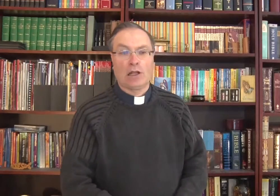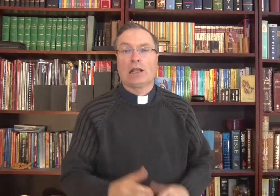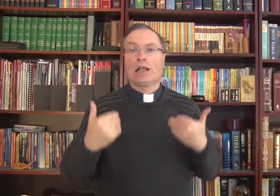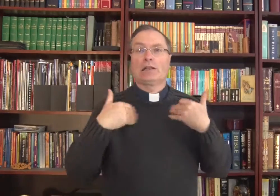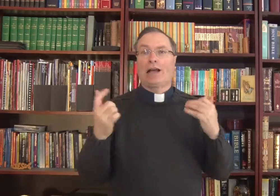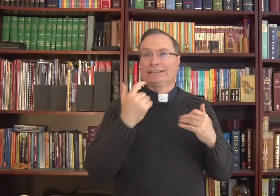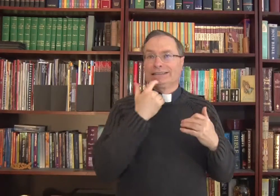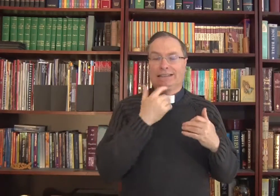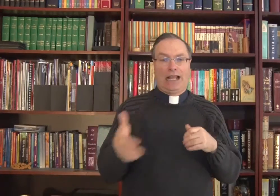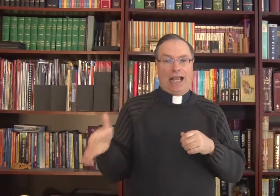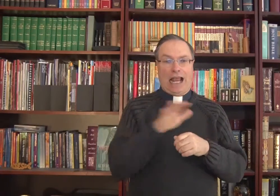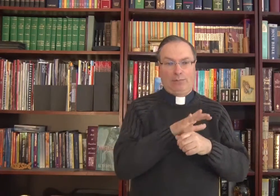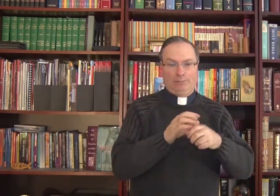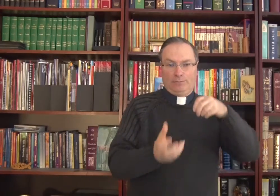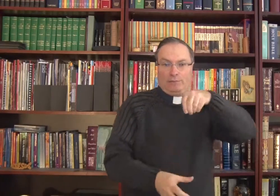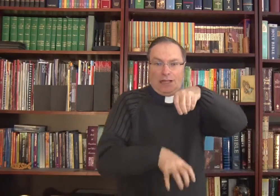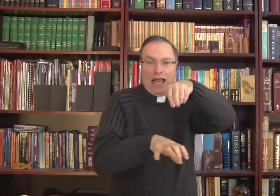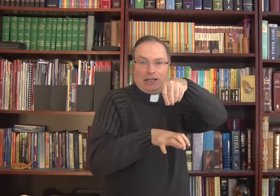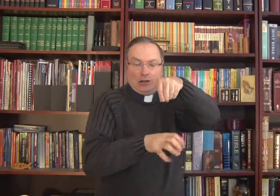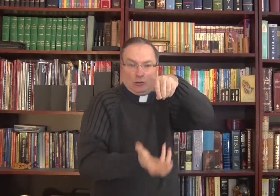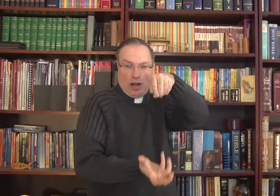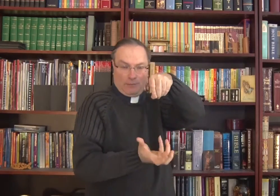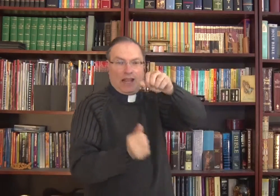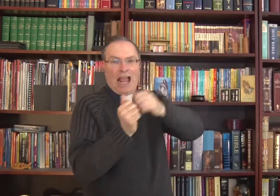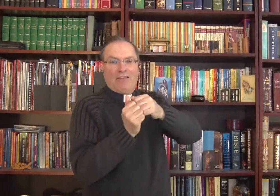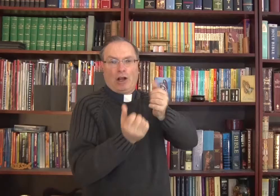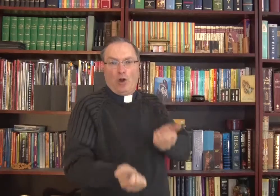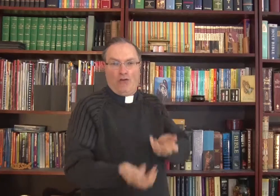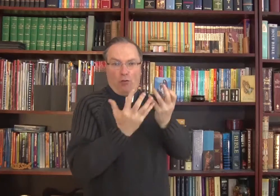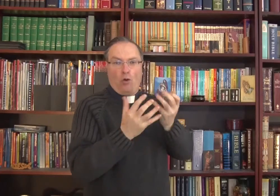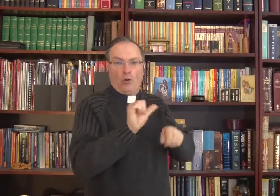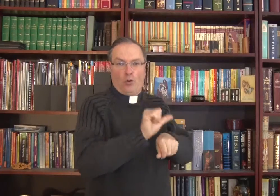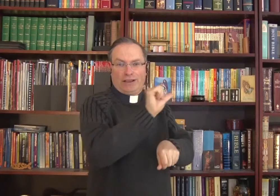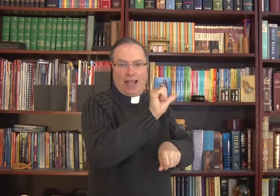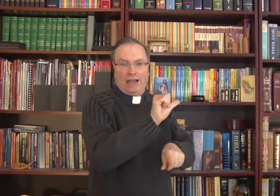L’ange qui rempli l’encensoir avec le feu de l'autel